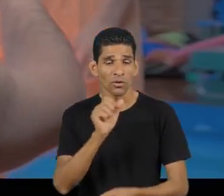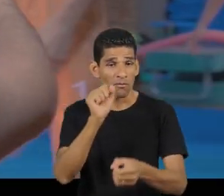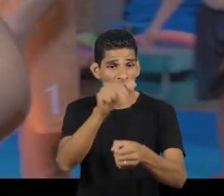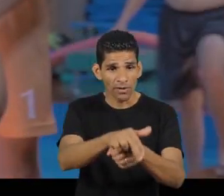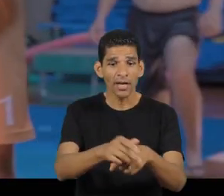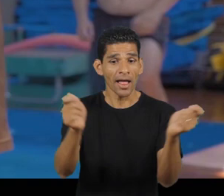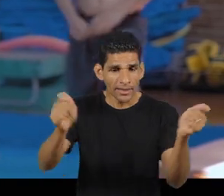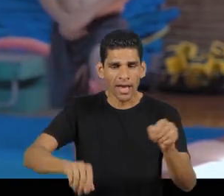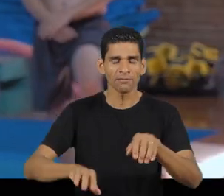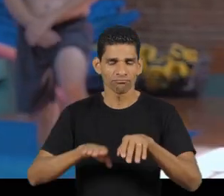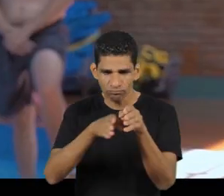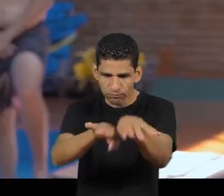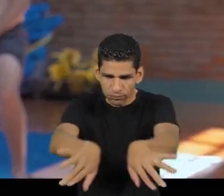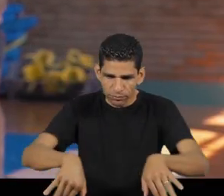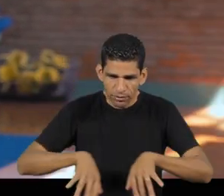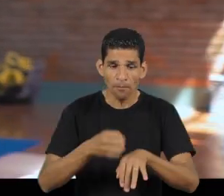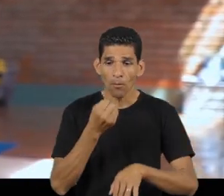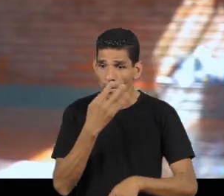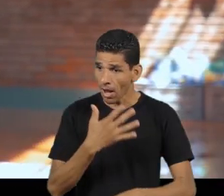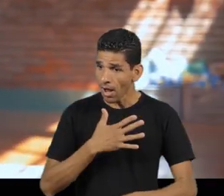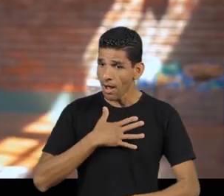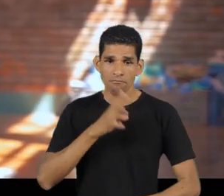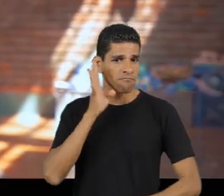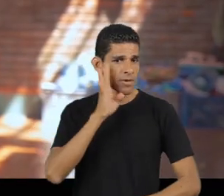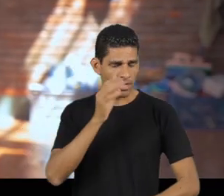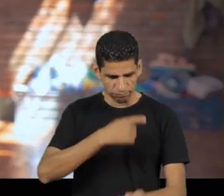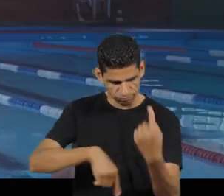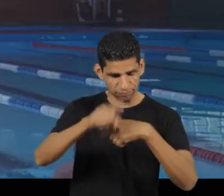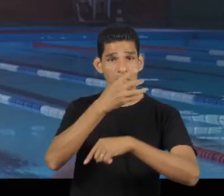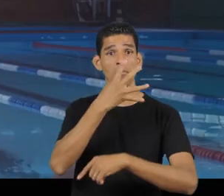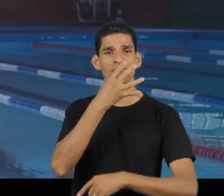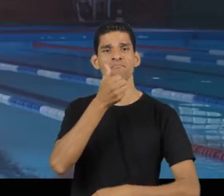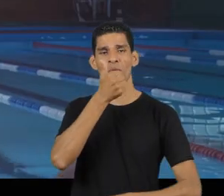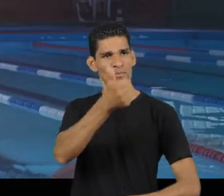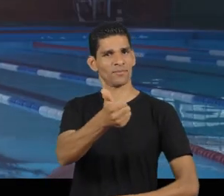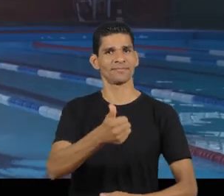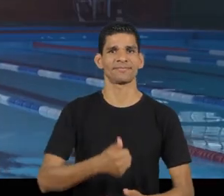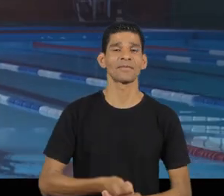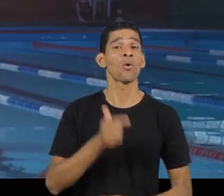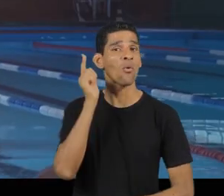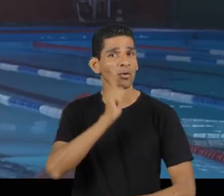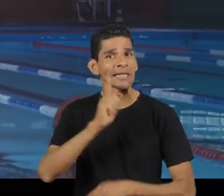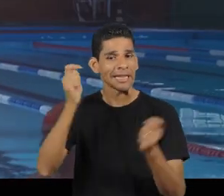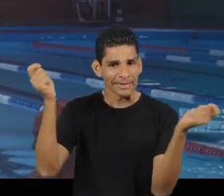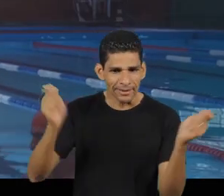e pra mim foi uma grande realização porque poder praticar um